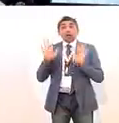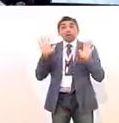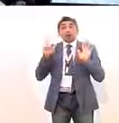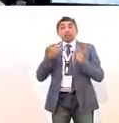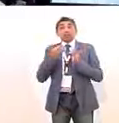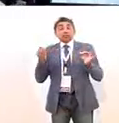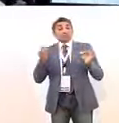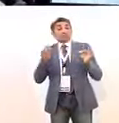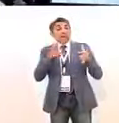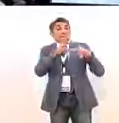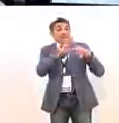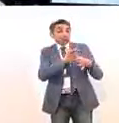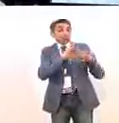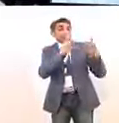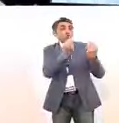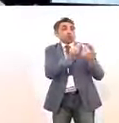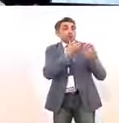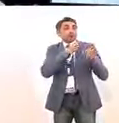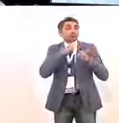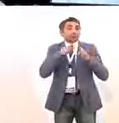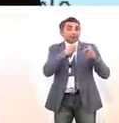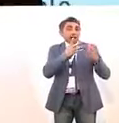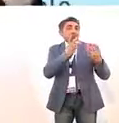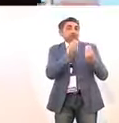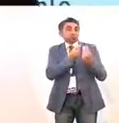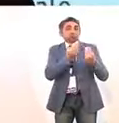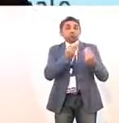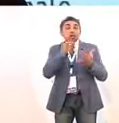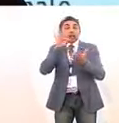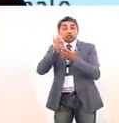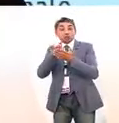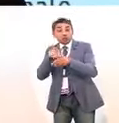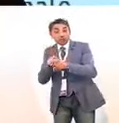dei nostri amici e compagni di strada, da un lato al centro e dall’altro a sinistra,